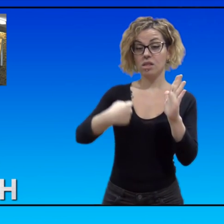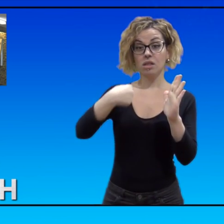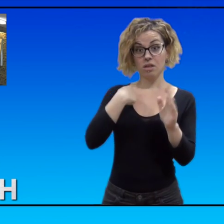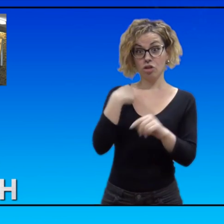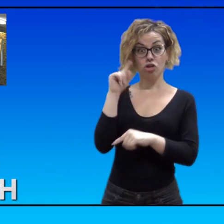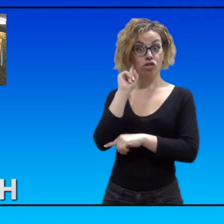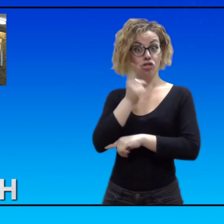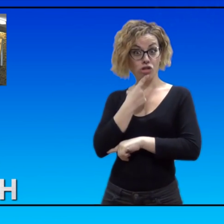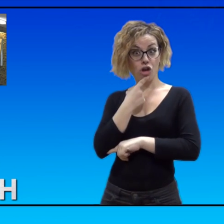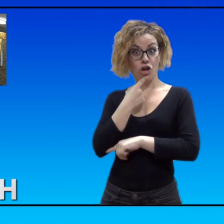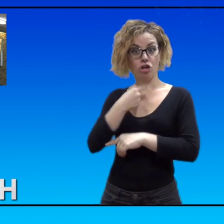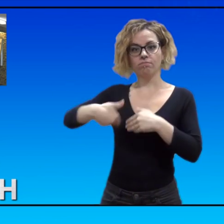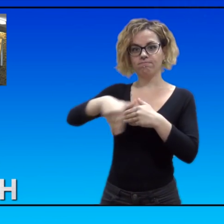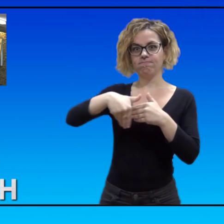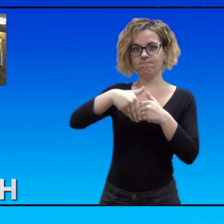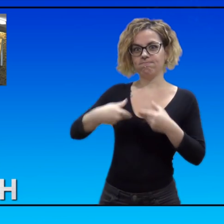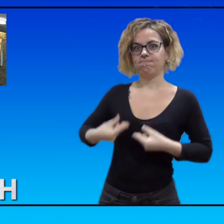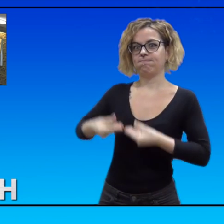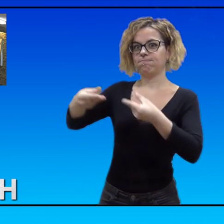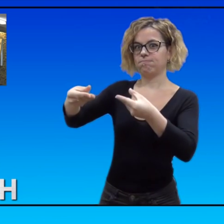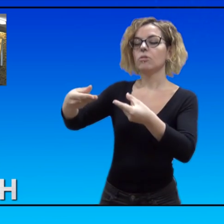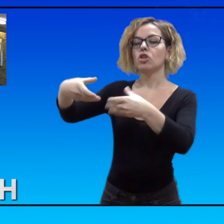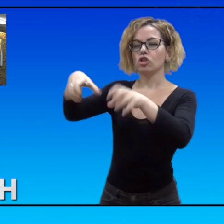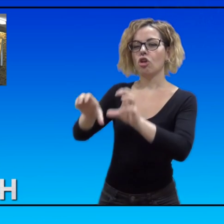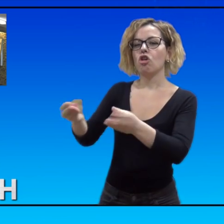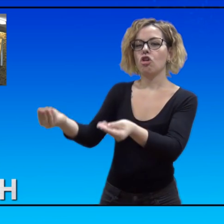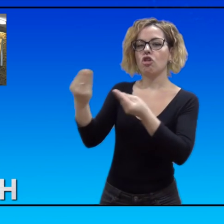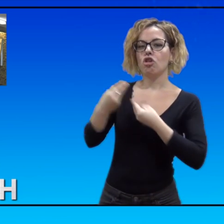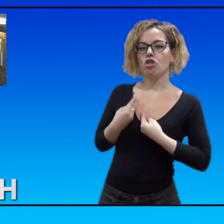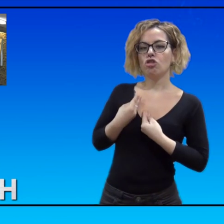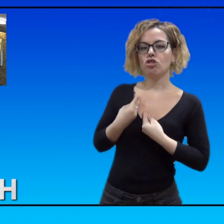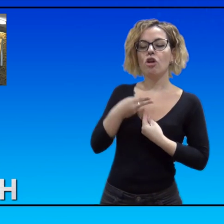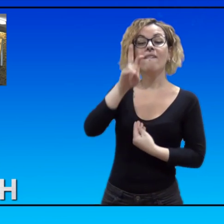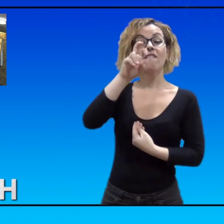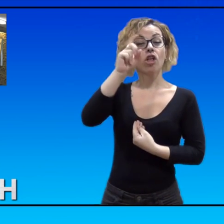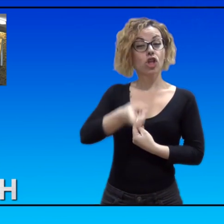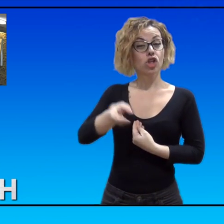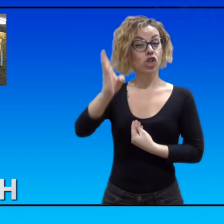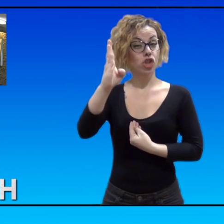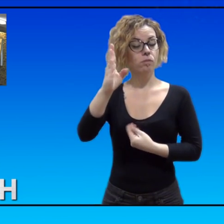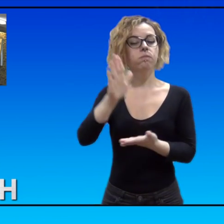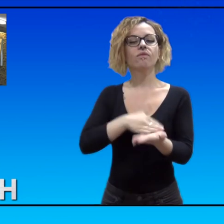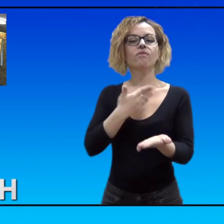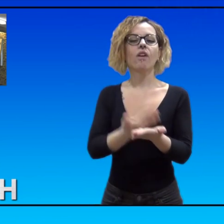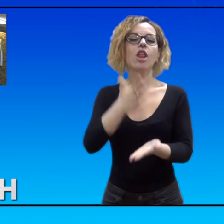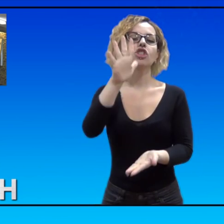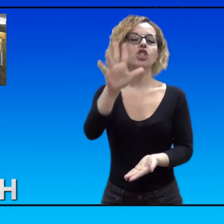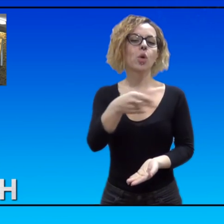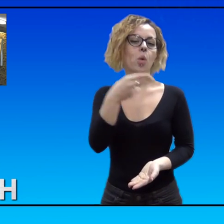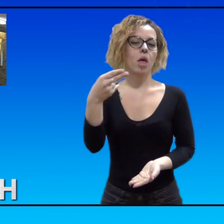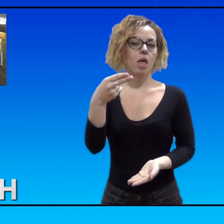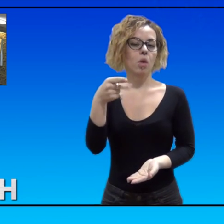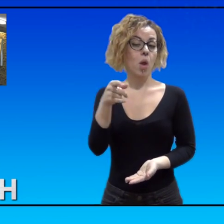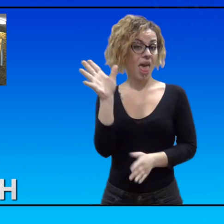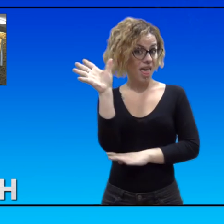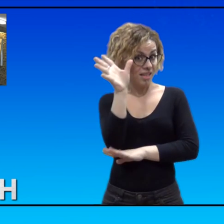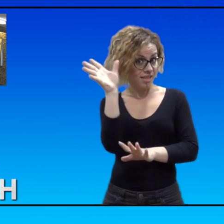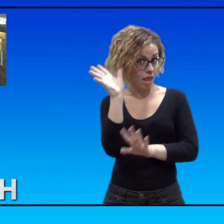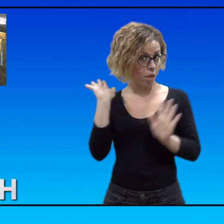il sordo con la sua documentazione riuscirà ad ottenere uno sconto, magari di 5 Euro.